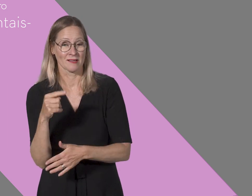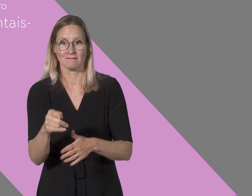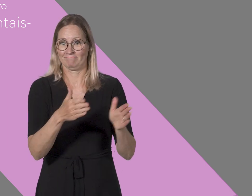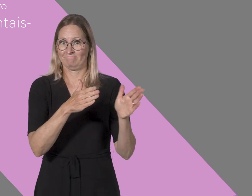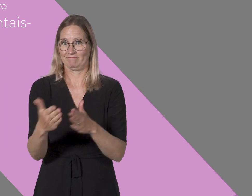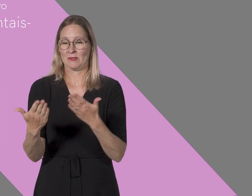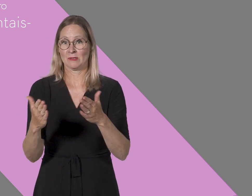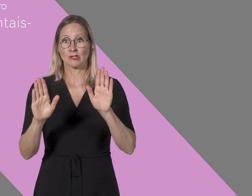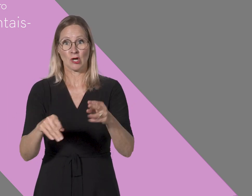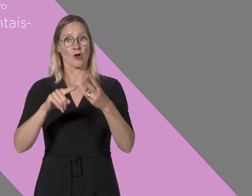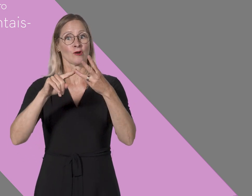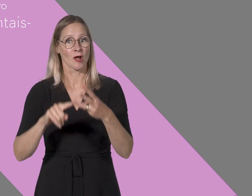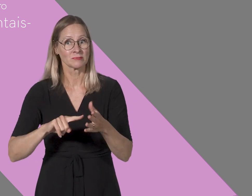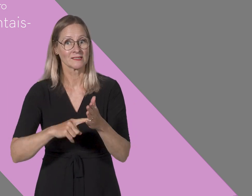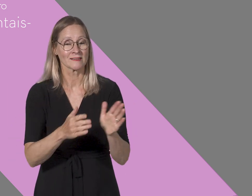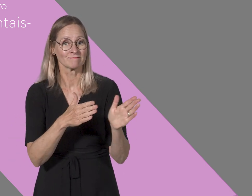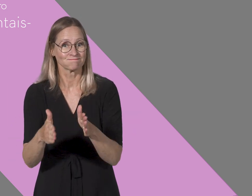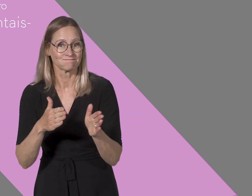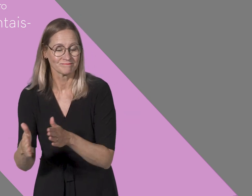joka järjestetään nyt jo kolmatta kertaa.